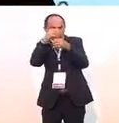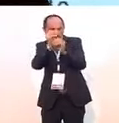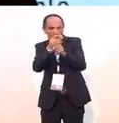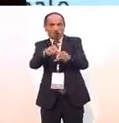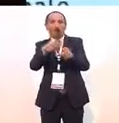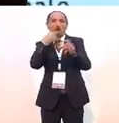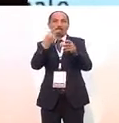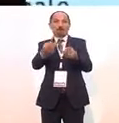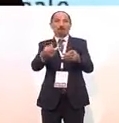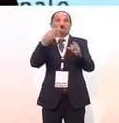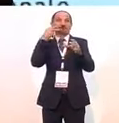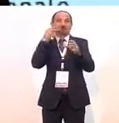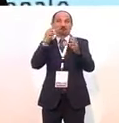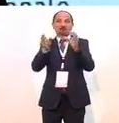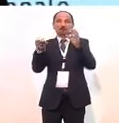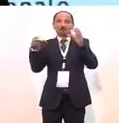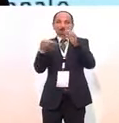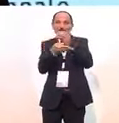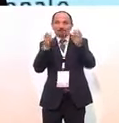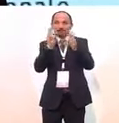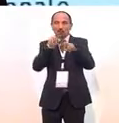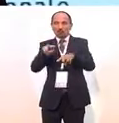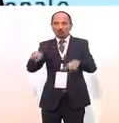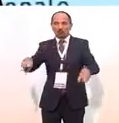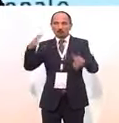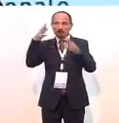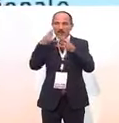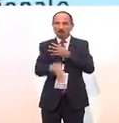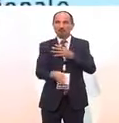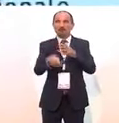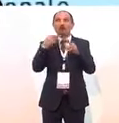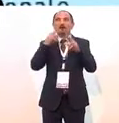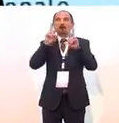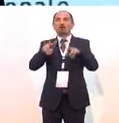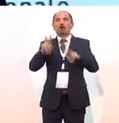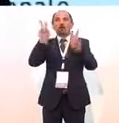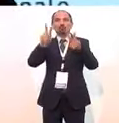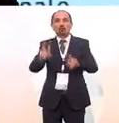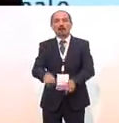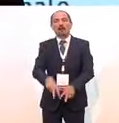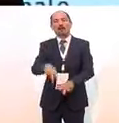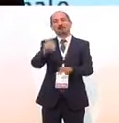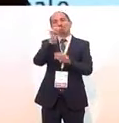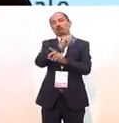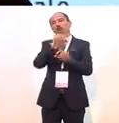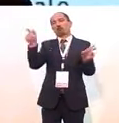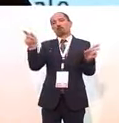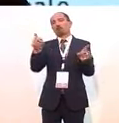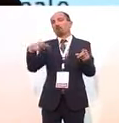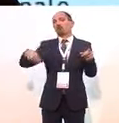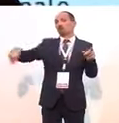sotto ogni tipo di rallenty, viene controllato da tutti i punti di vista, allora noi no,